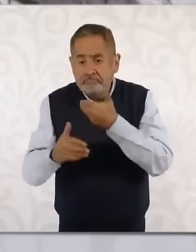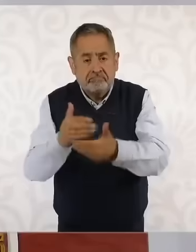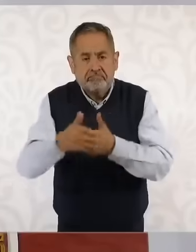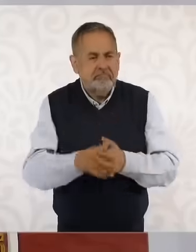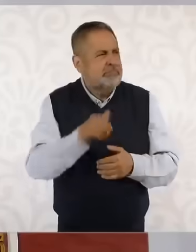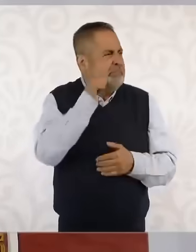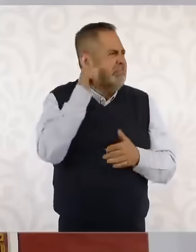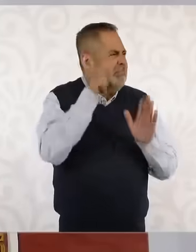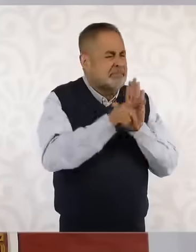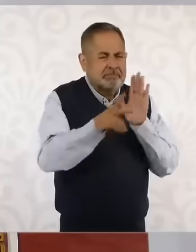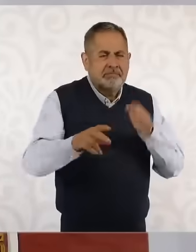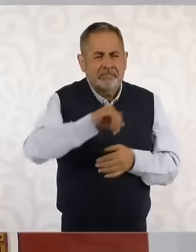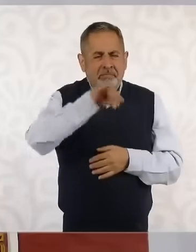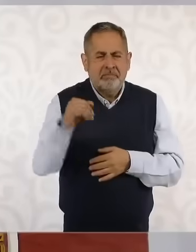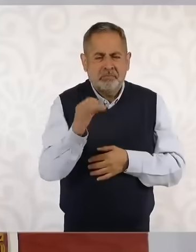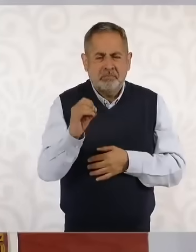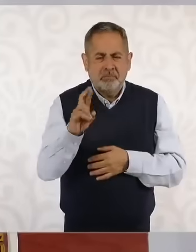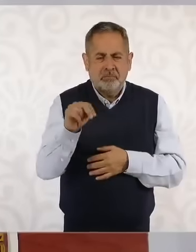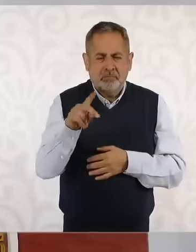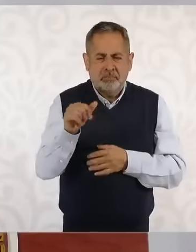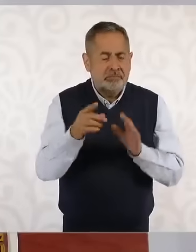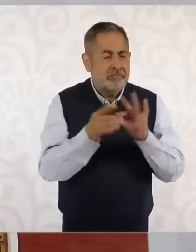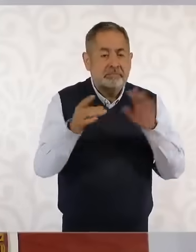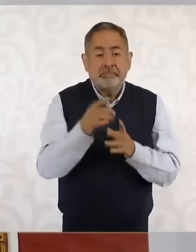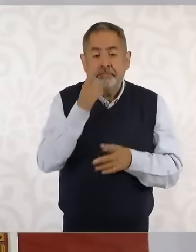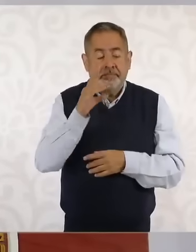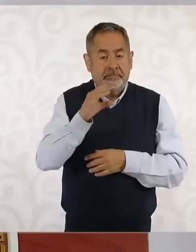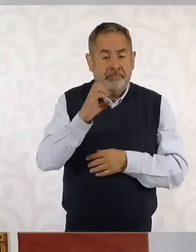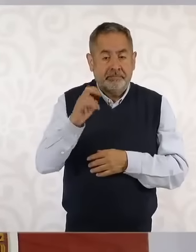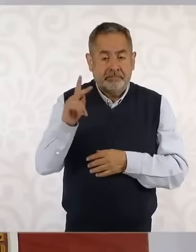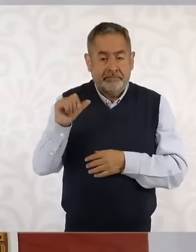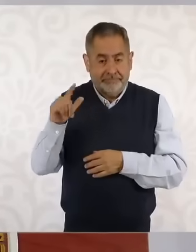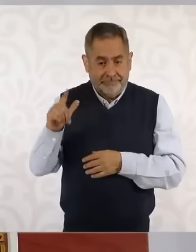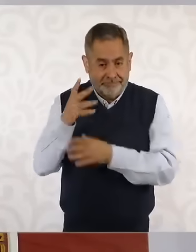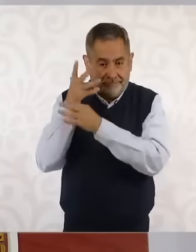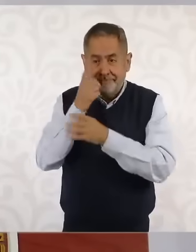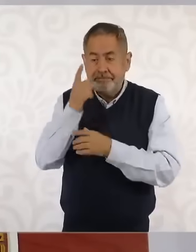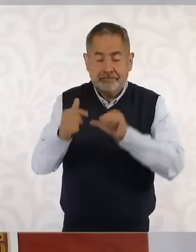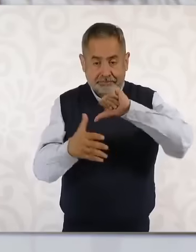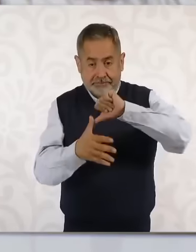creo que primera plana, que Cepal reconocía que México era el país de América Latina donde